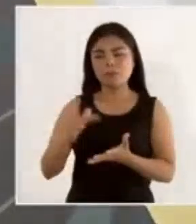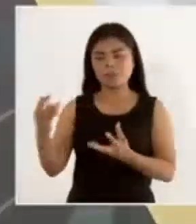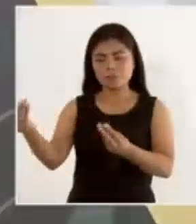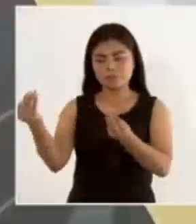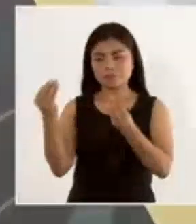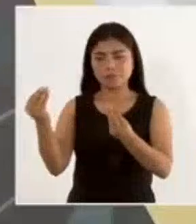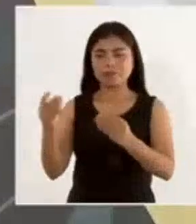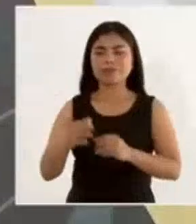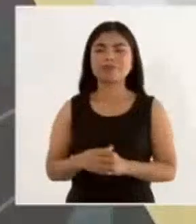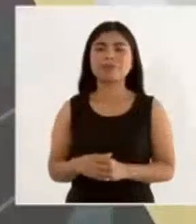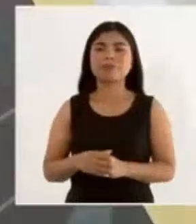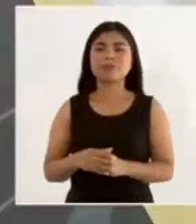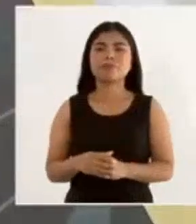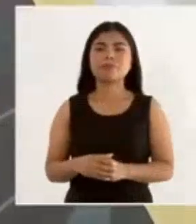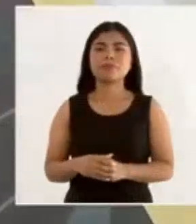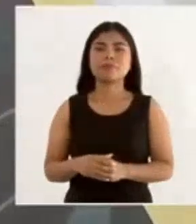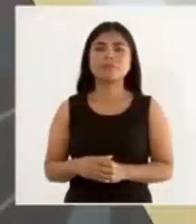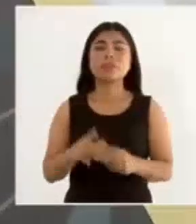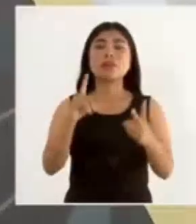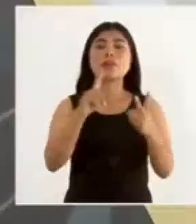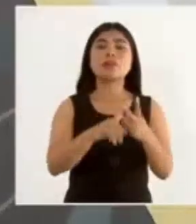[Aplausos] [Música] A la presidenta municipal Yolando Zuna,